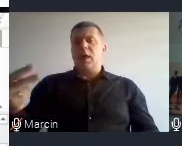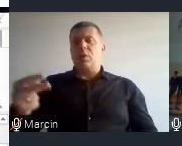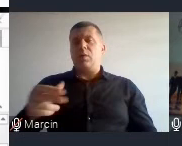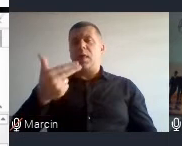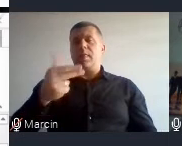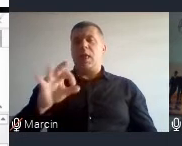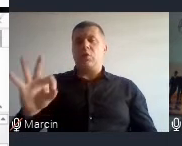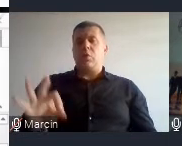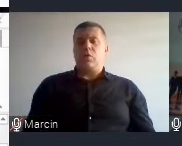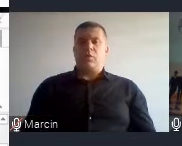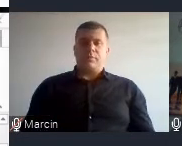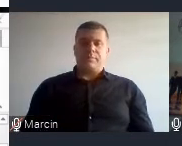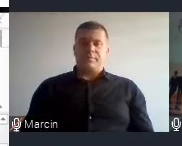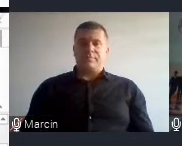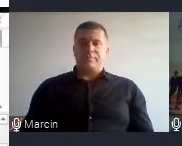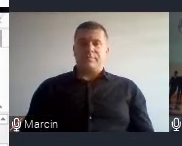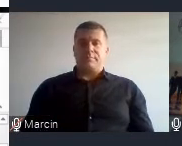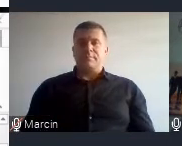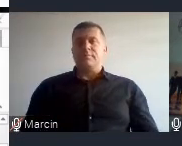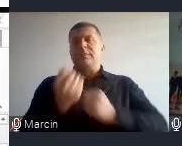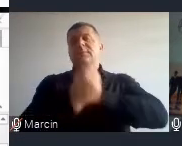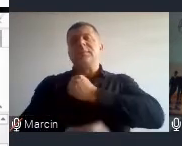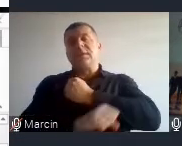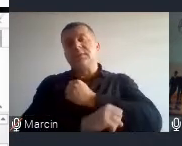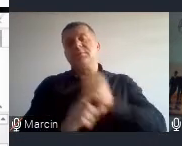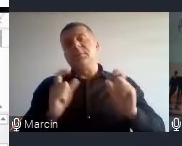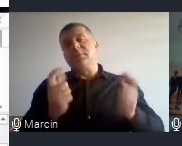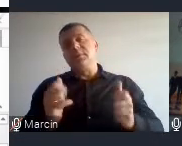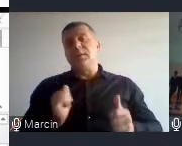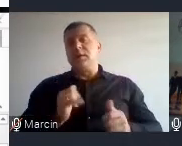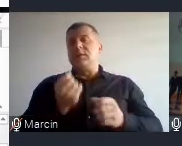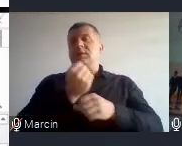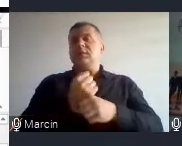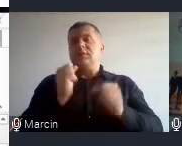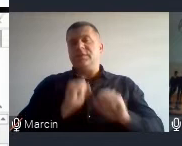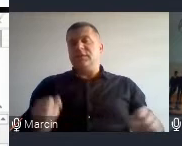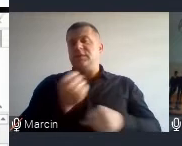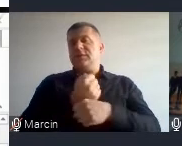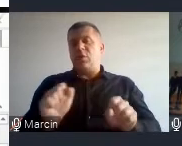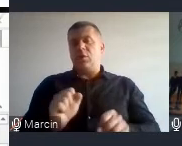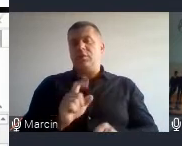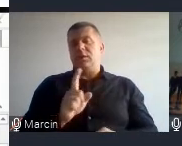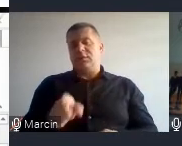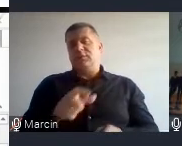I teraz, proszę Państwa, ewentualne zwolnienia ze stosowania takich procedur.